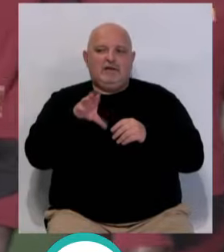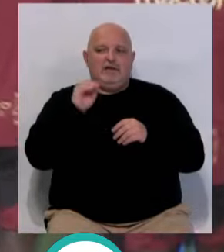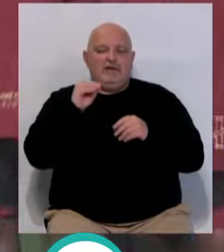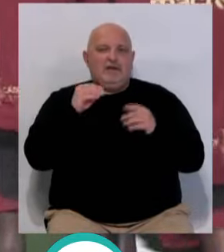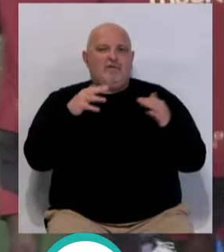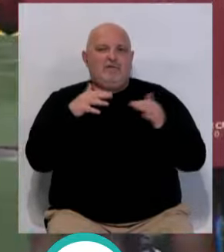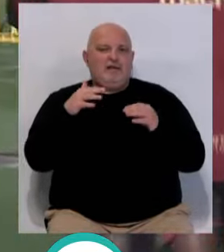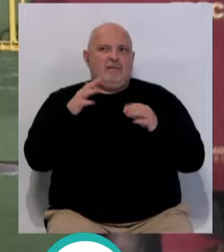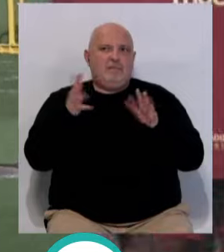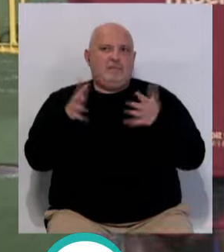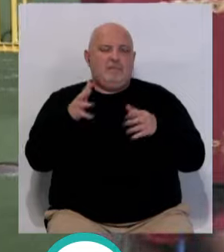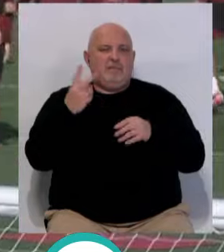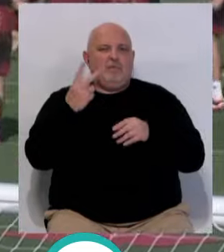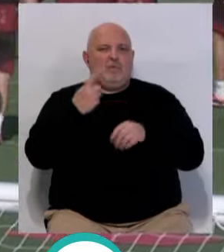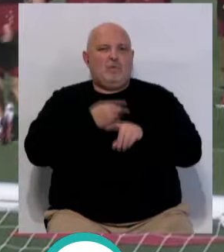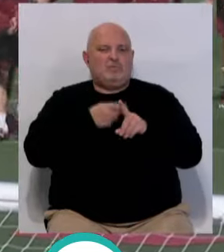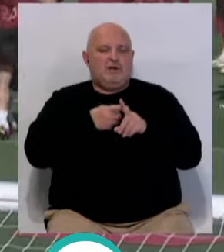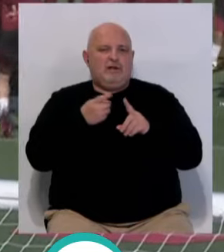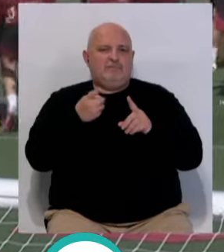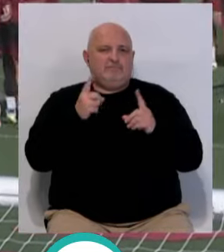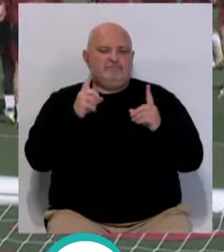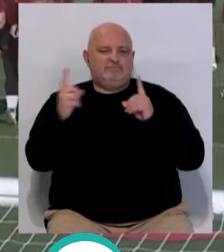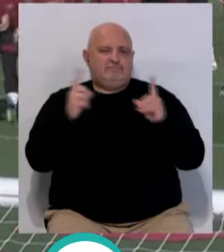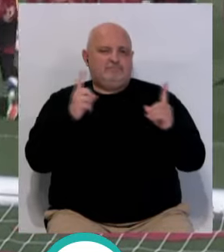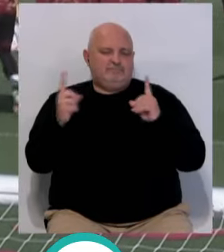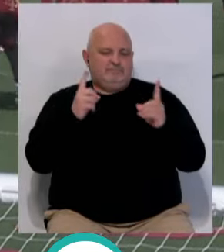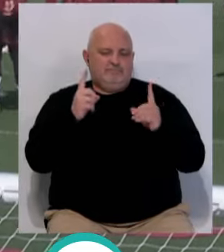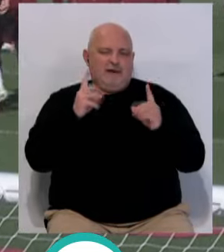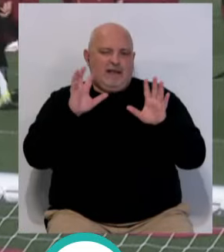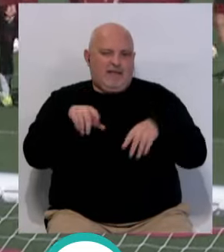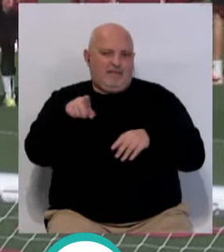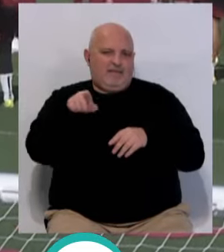modeno sin la presencia de los laterales en el área contraria Y eso el Cádiz Pues por desgracia